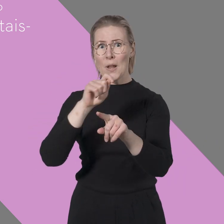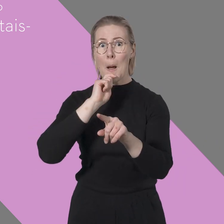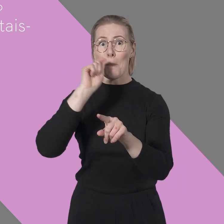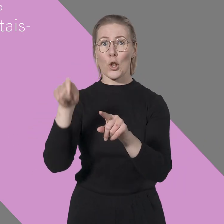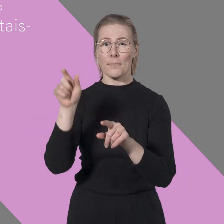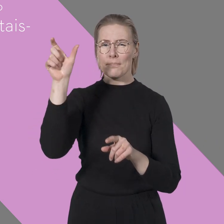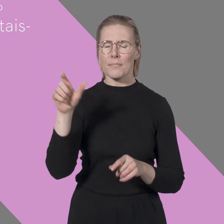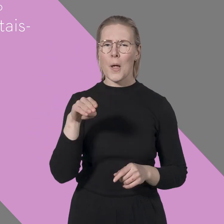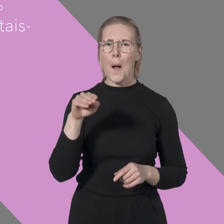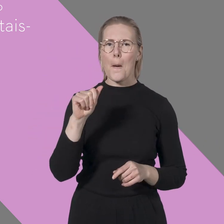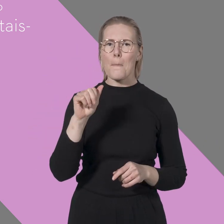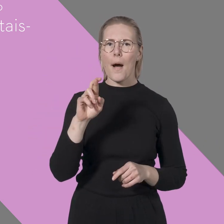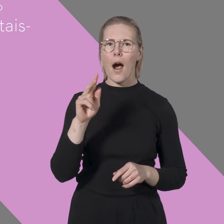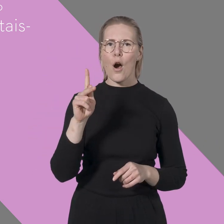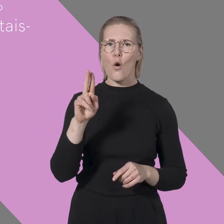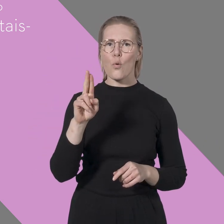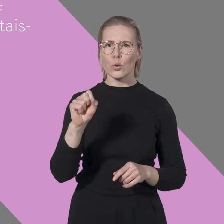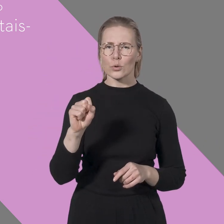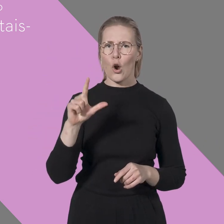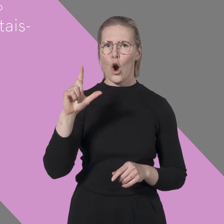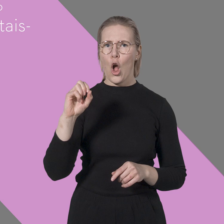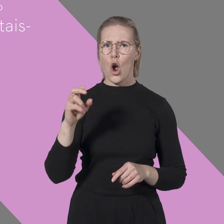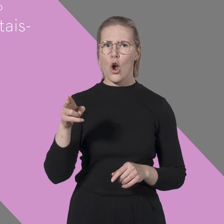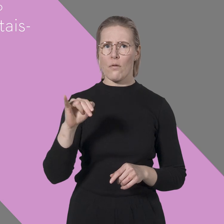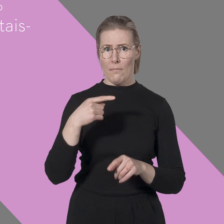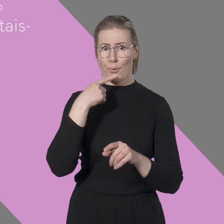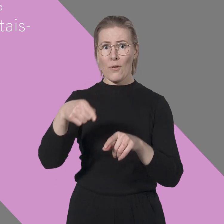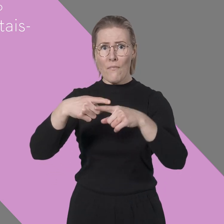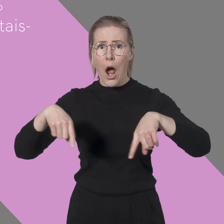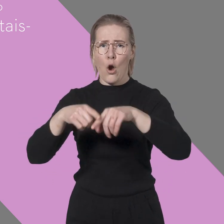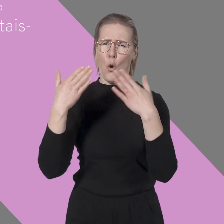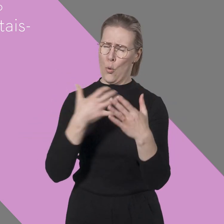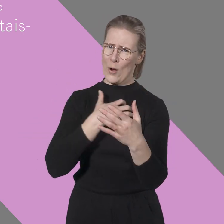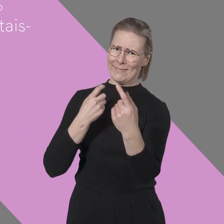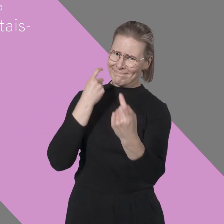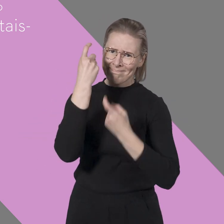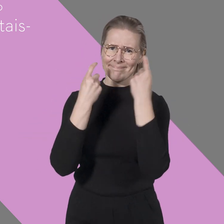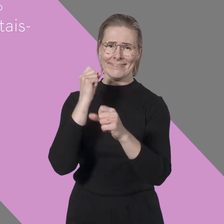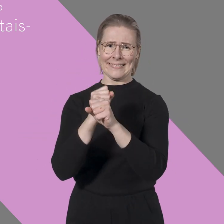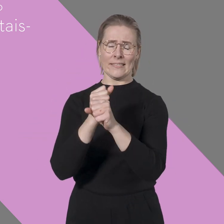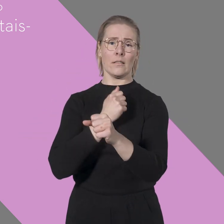ja puheenjohtaja Markus Lohen mukaan valiokunta aikoo tehdä kaikkensa, -